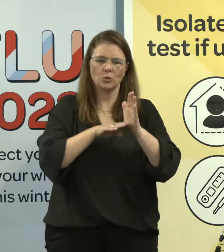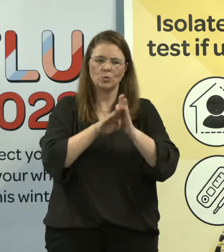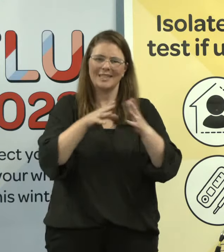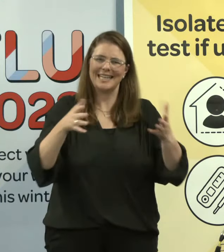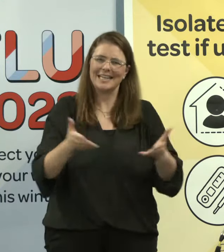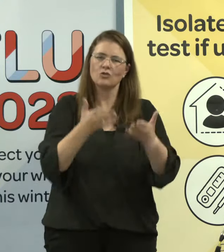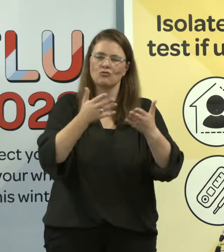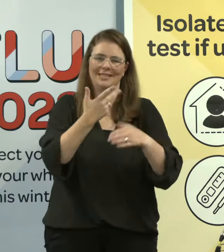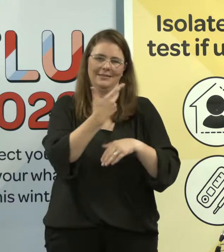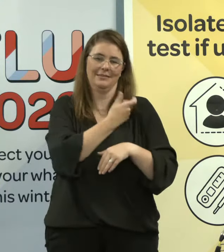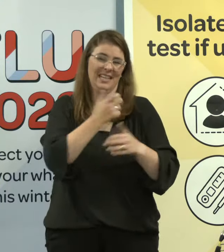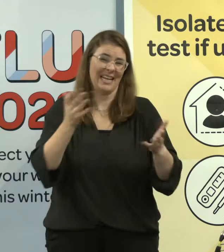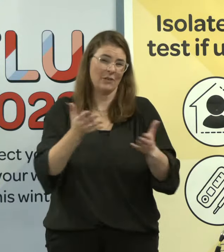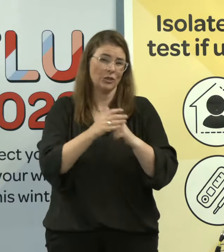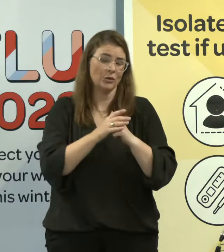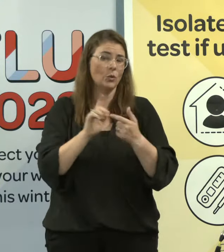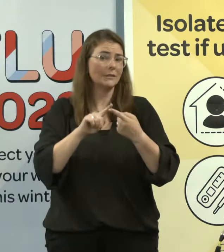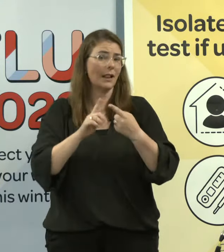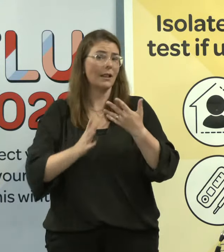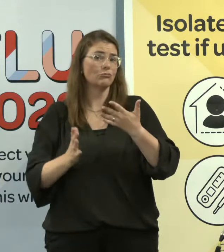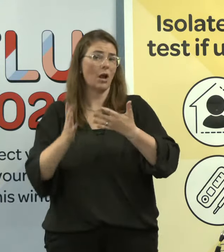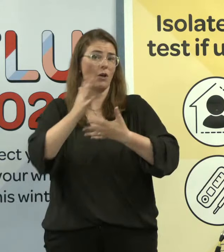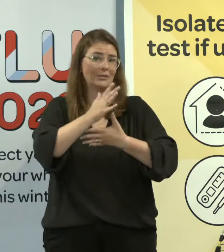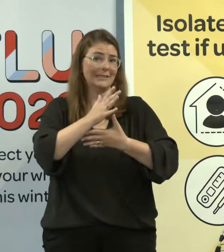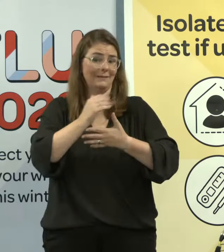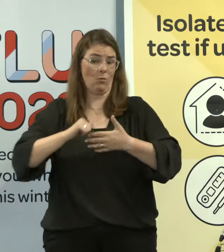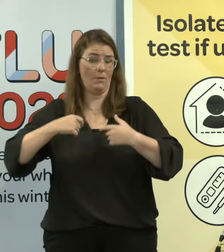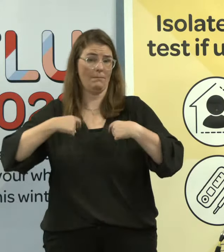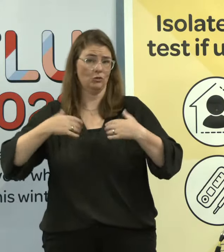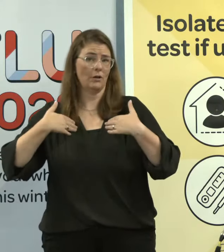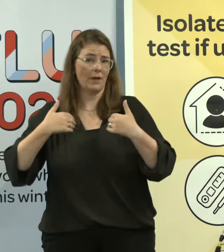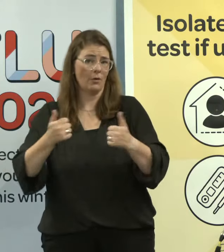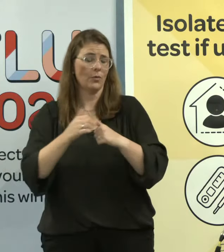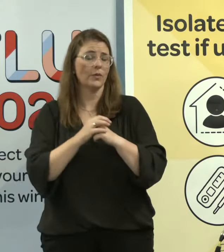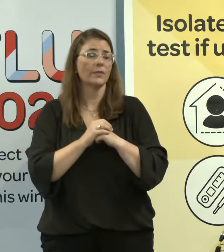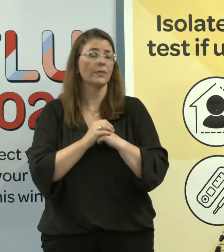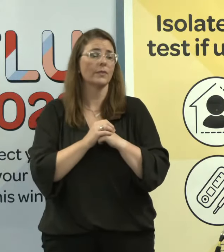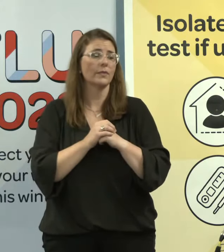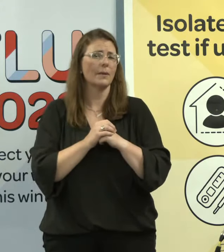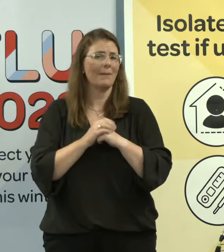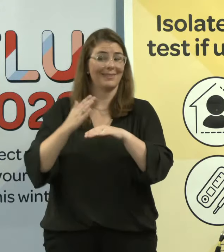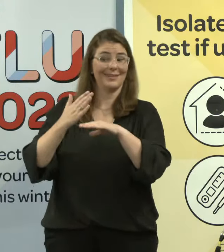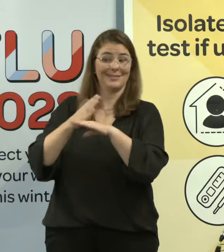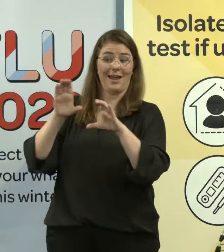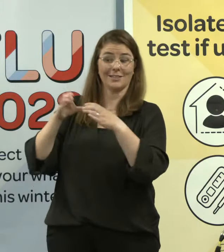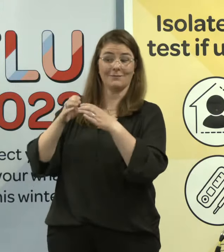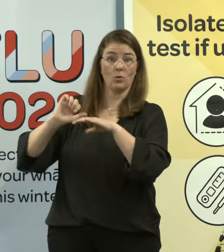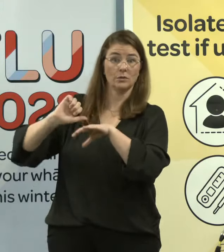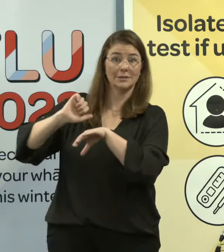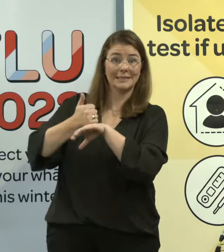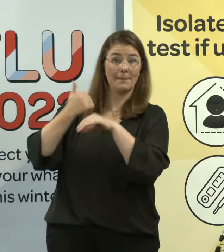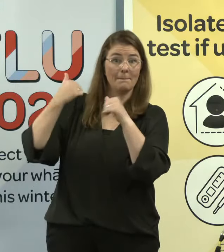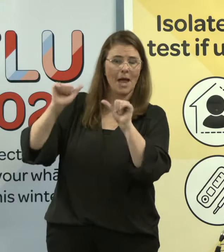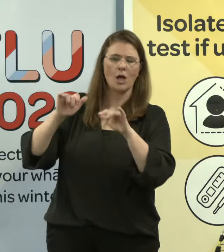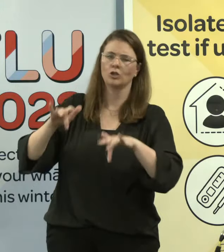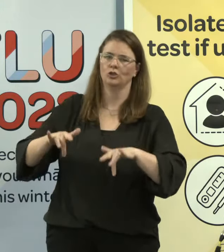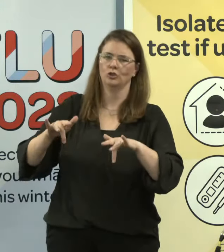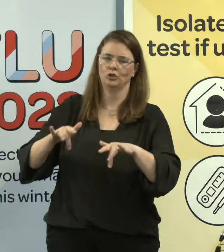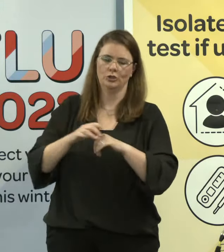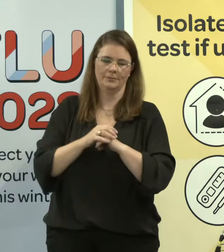hiahia ana kia maha nga tirohanga rereke. Me te arataki mai i te rängai me nga hapori me pehea e whiwhi ai ka hoki ake